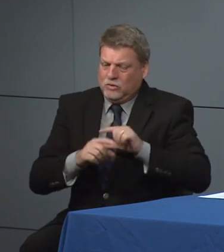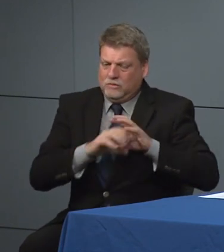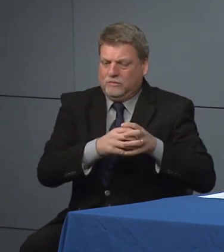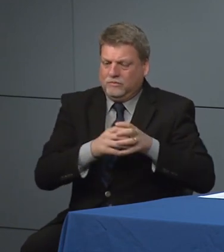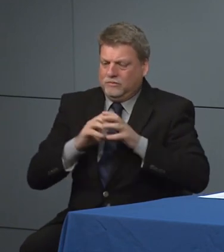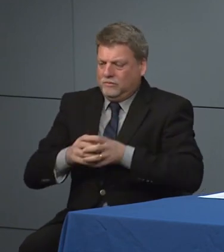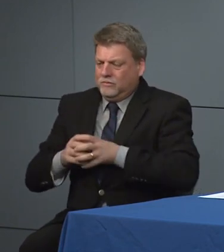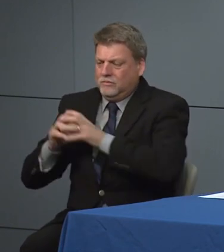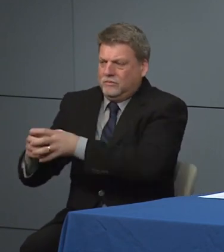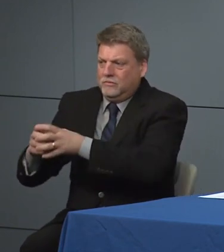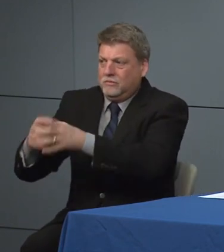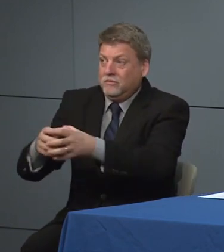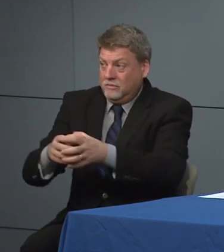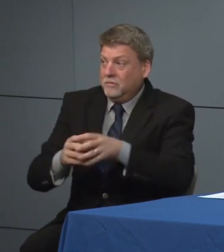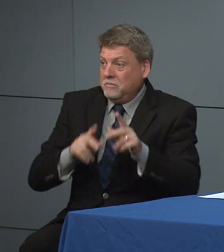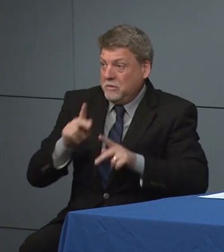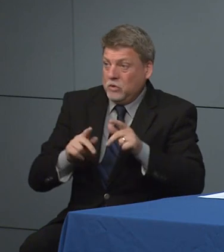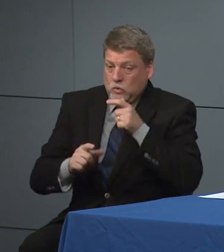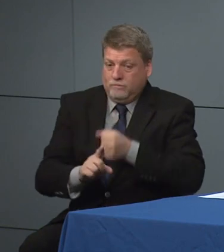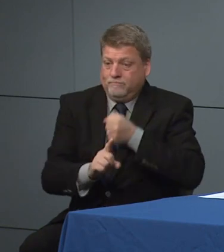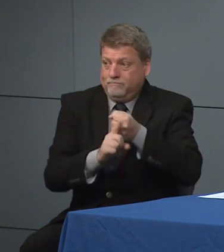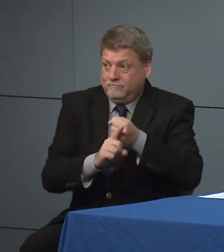en la enfermedad. Creo que hemos sido bastante,